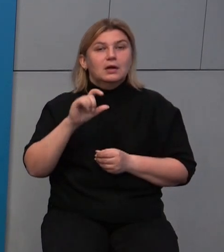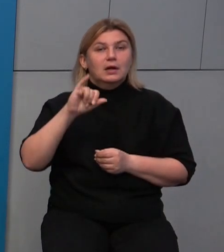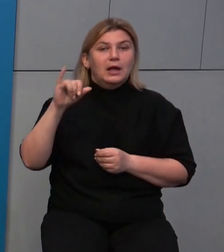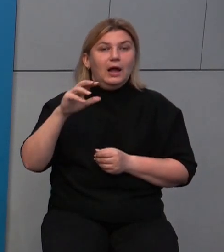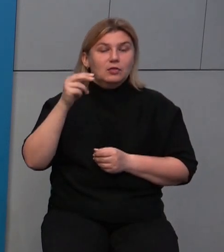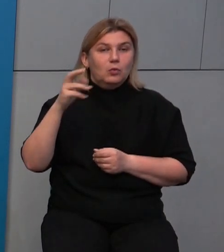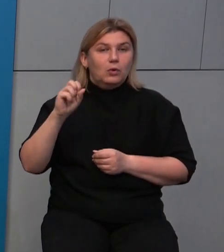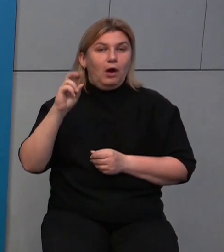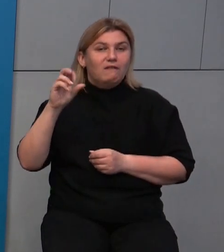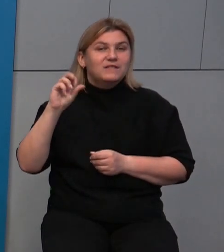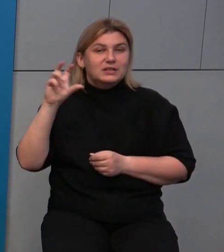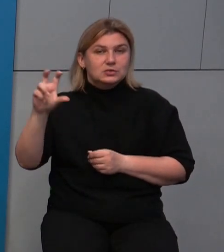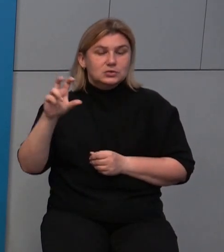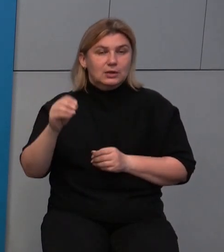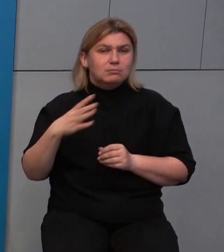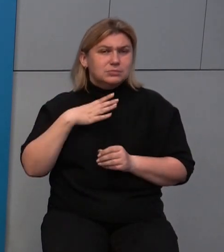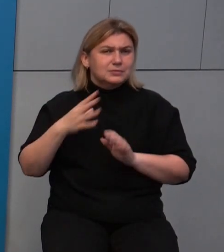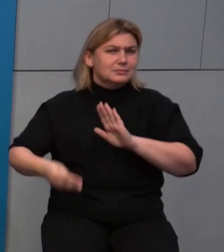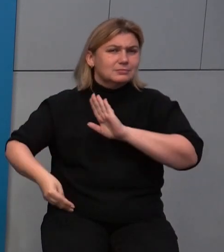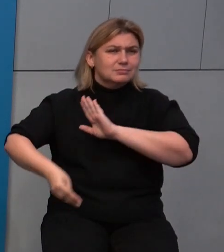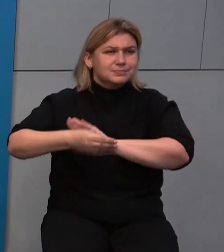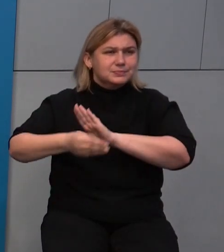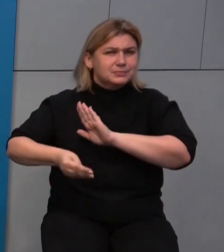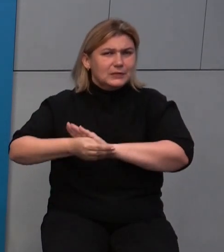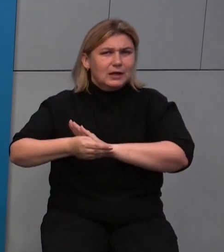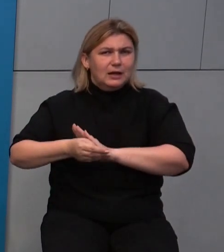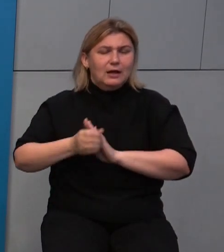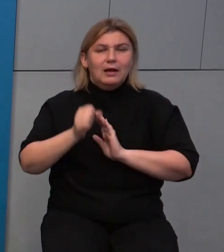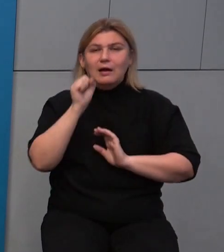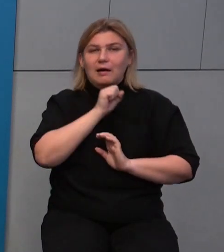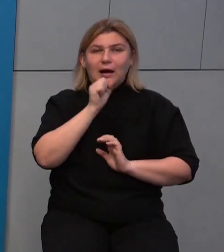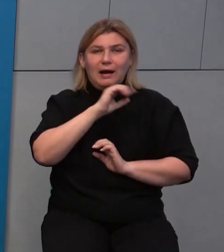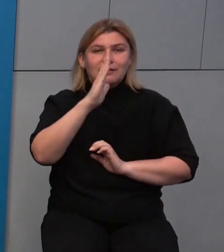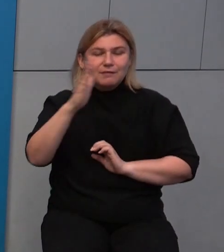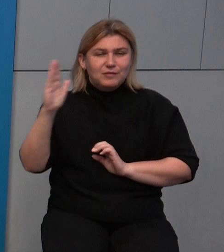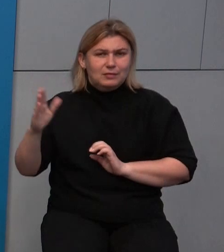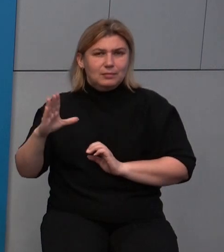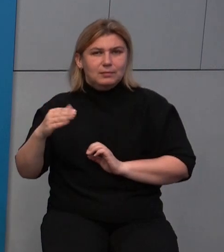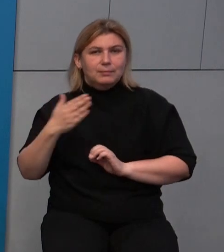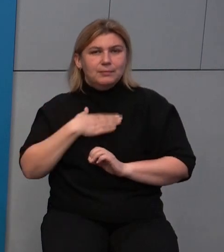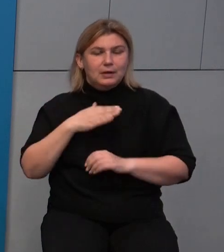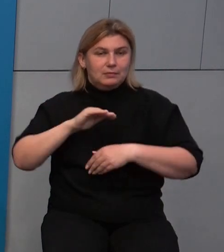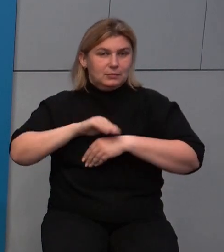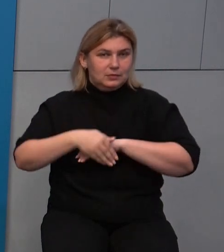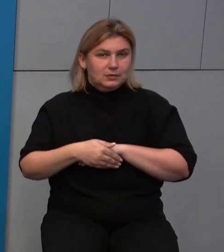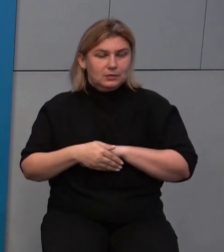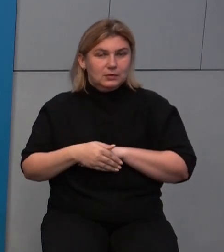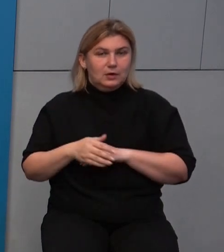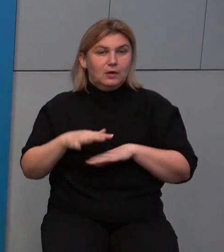Była duża korupcja w archiwach i tak dalej, i tak dalej. Miałam tam na szczęście dużą pomoc.